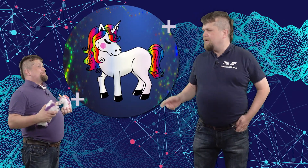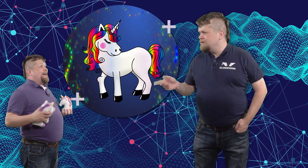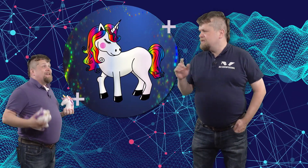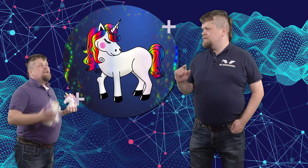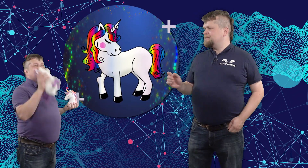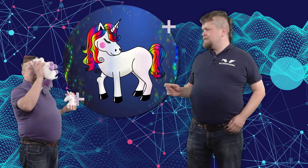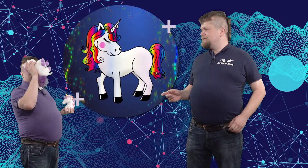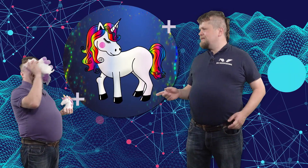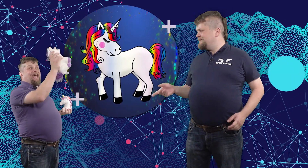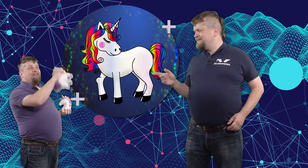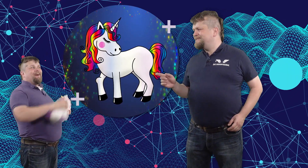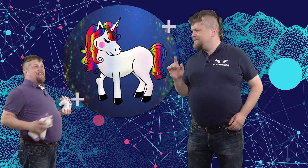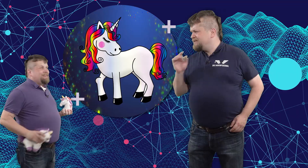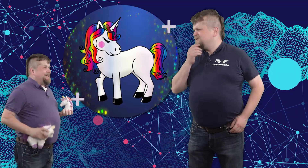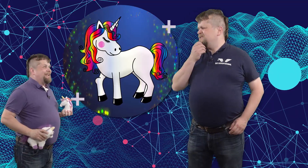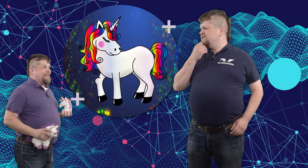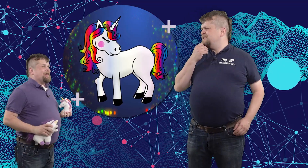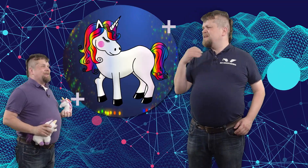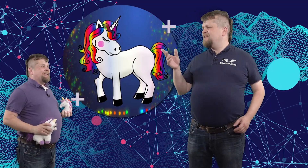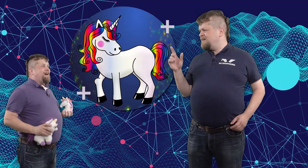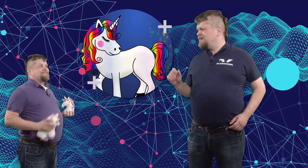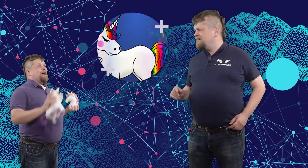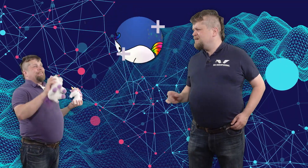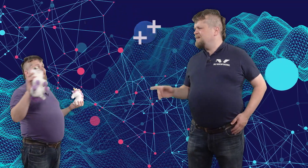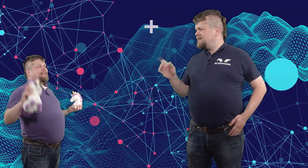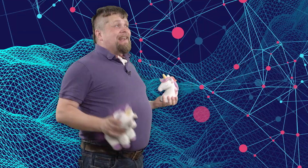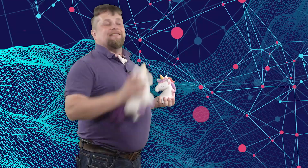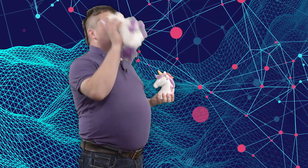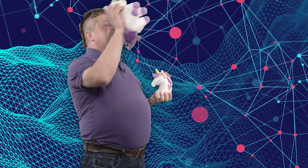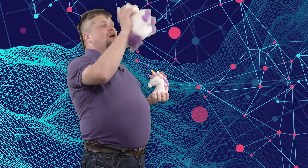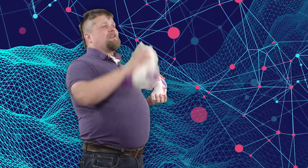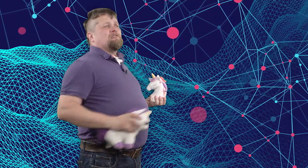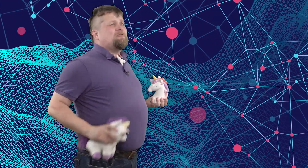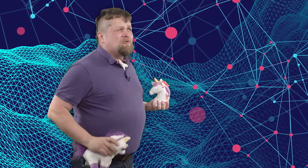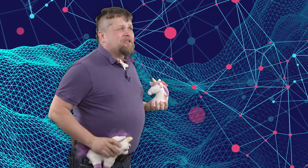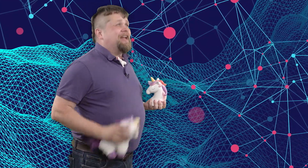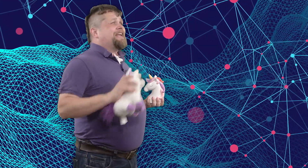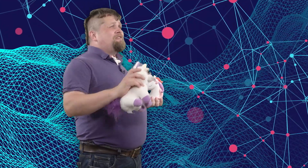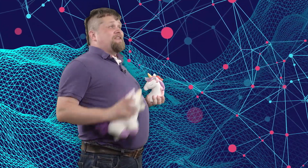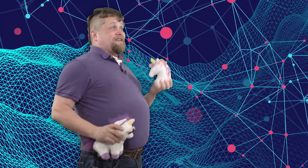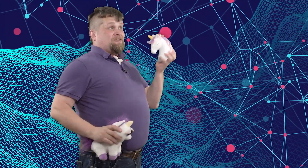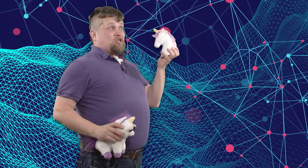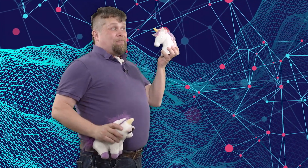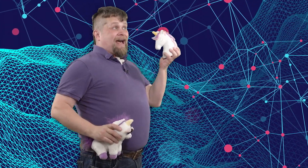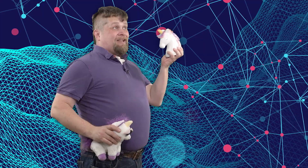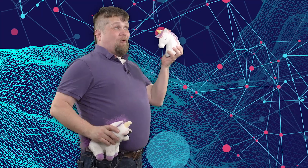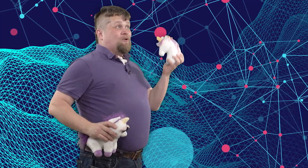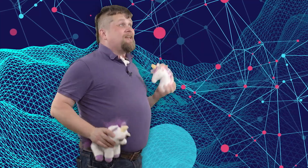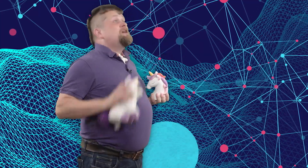denn mit Einhörnern, da kenne ich mich aus. Da habe ich echt alles! Socken, Duschgel, Kaffeetassen, Spardose,